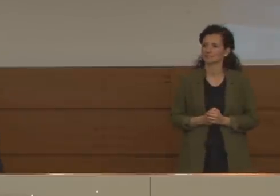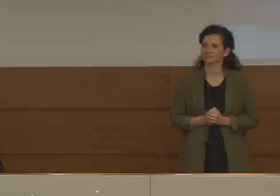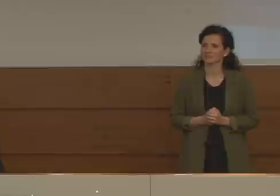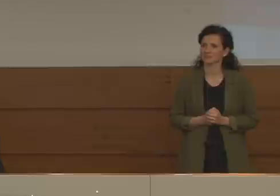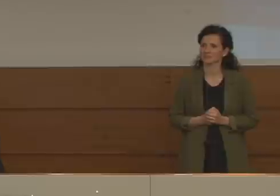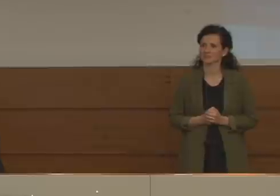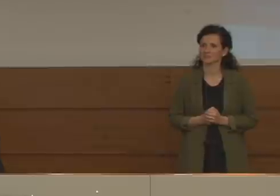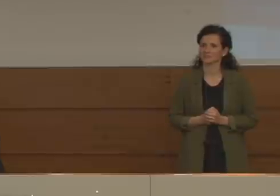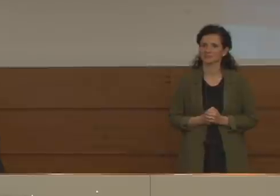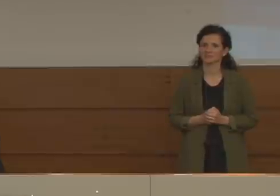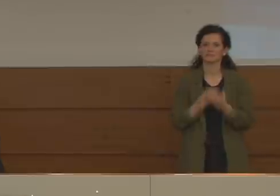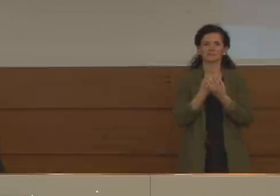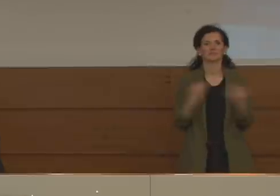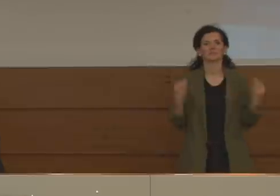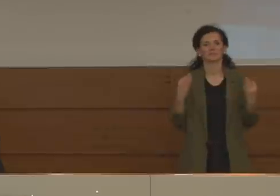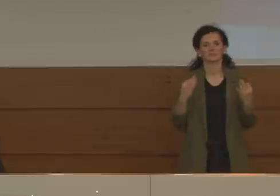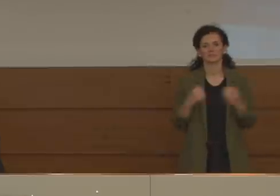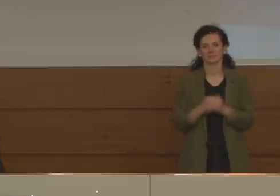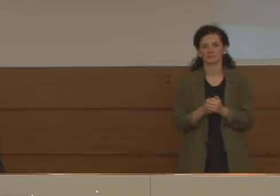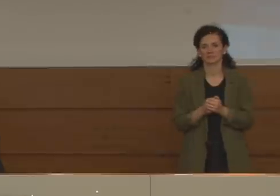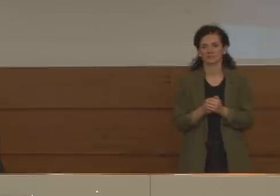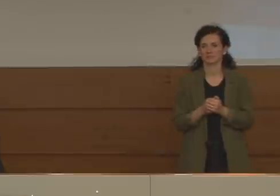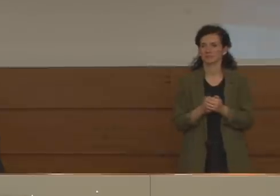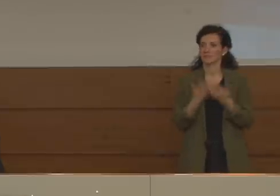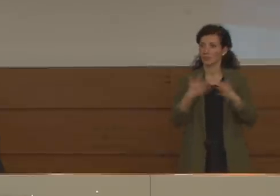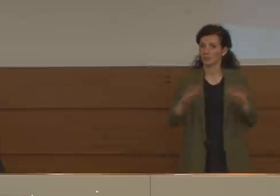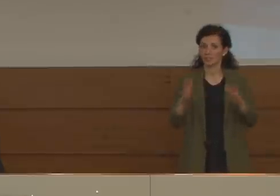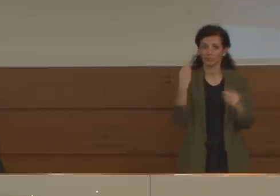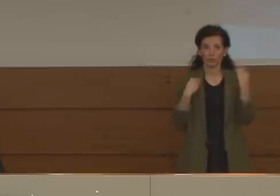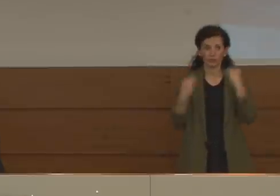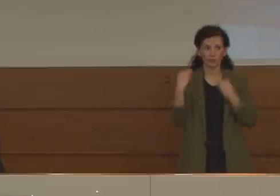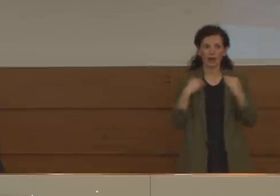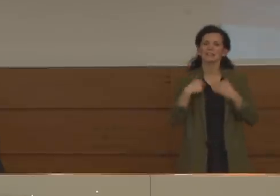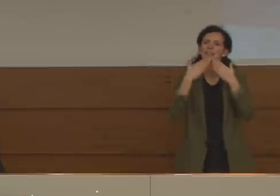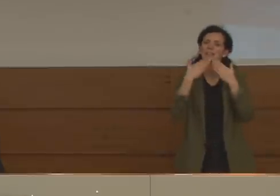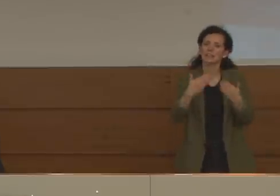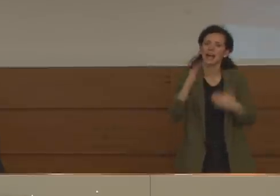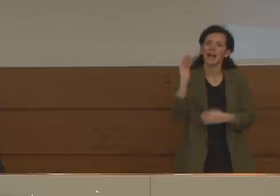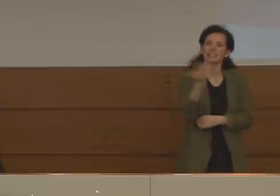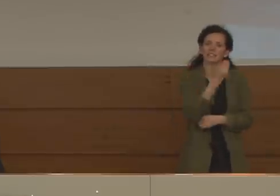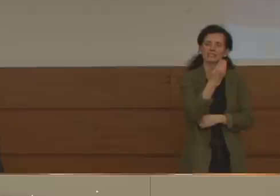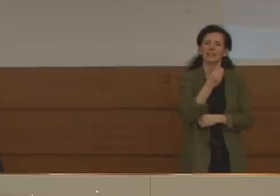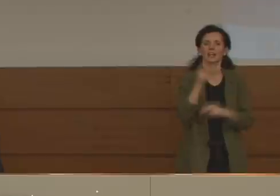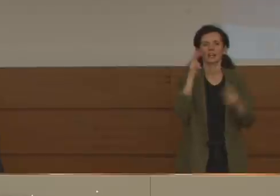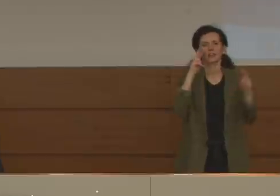Bene, allora, se non ci sono altre domande, vi ringraziamo e ci vediamo domani sera.